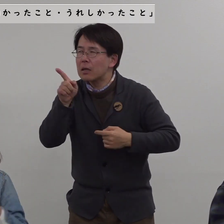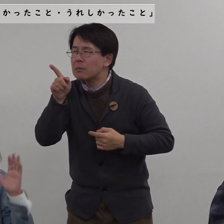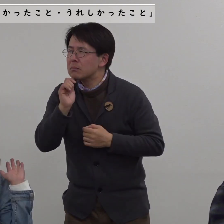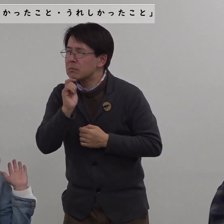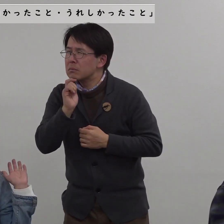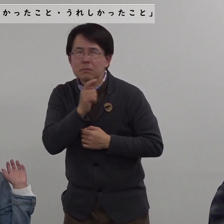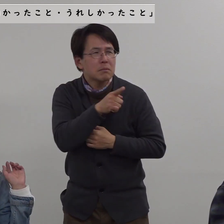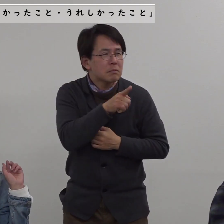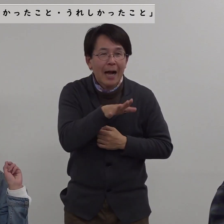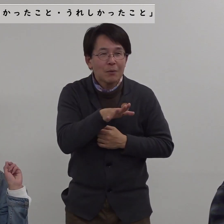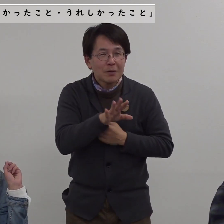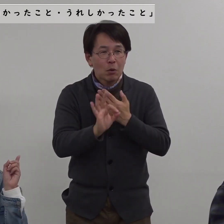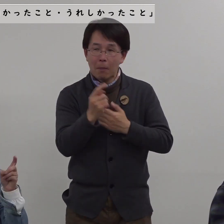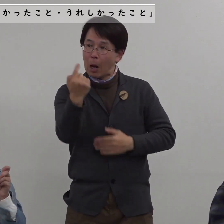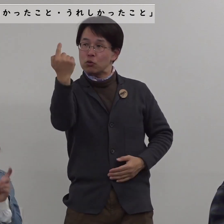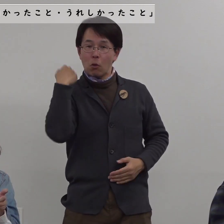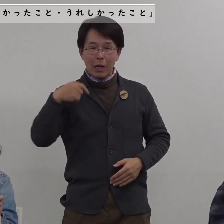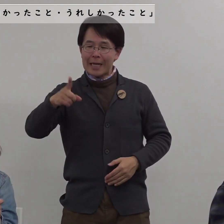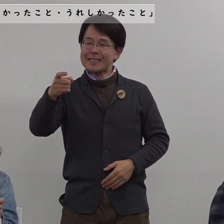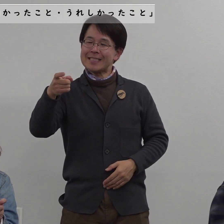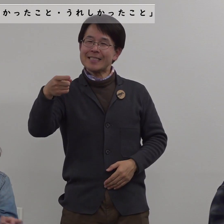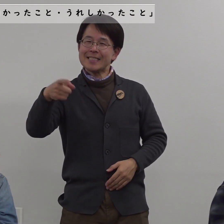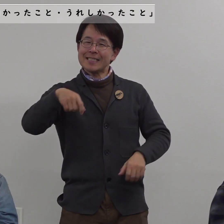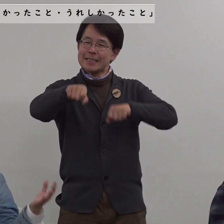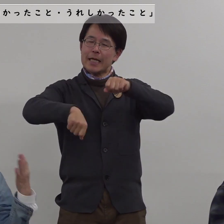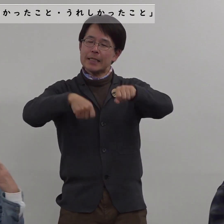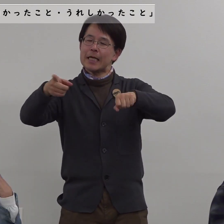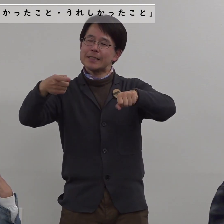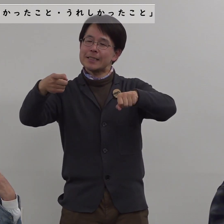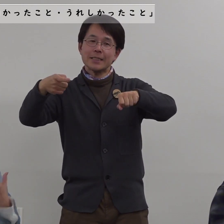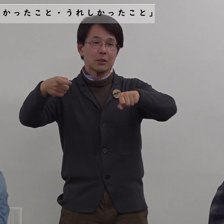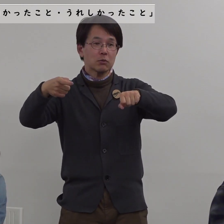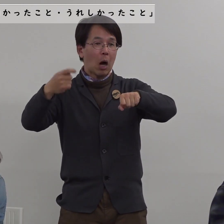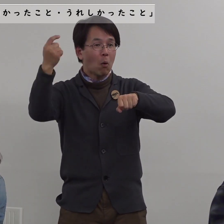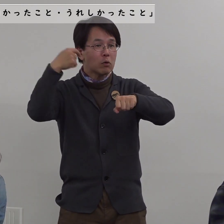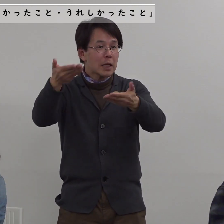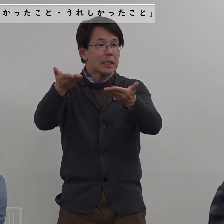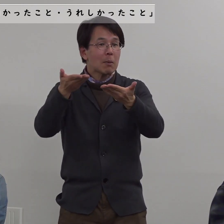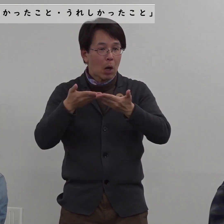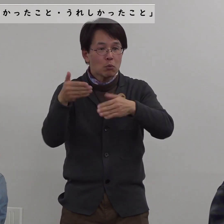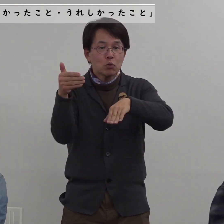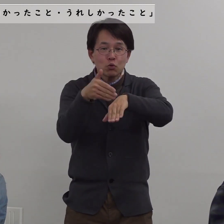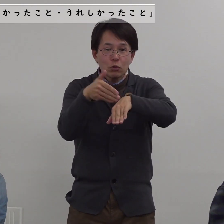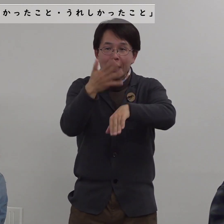でも自転車が後ろから来てチリンチリンって鳴らしたら教えるというような訓練で身に付いている